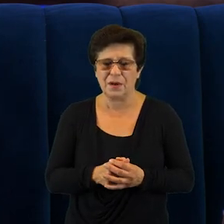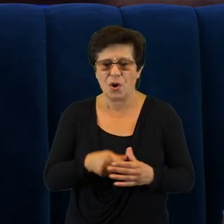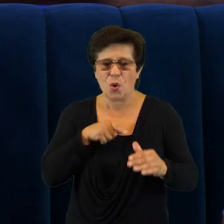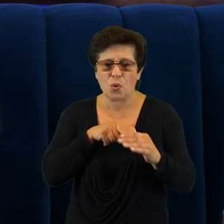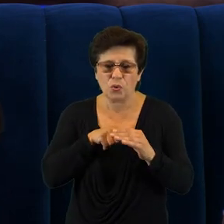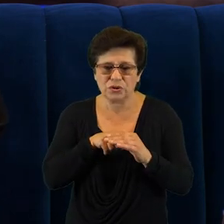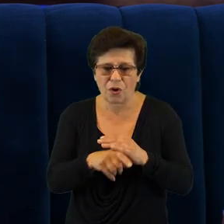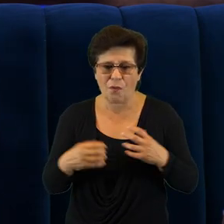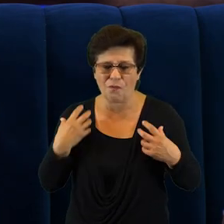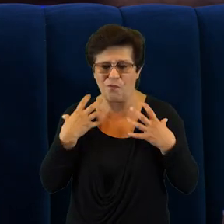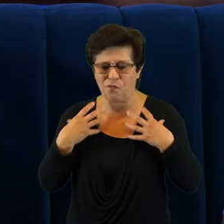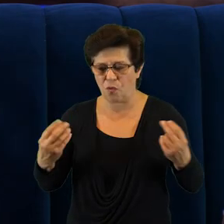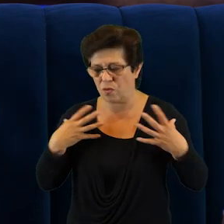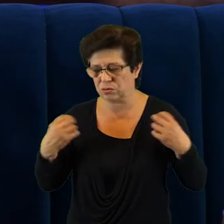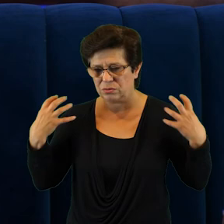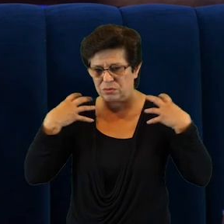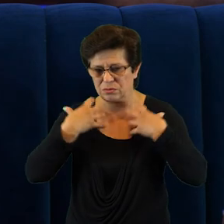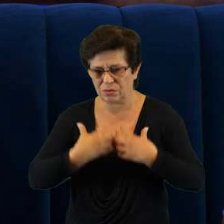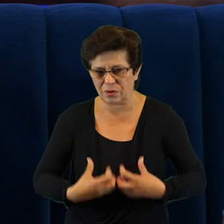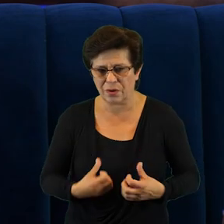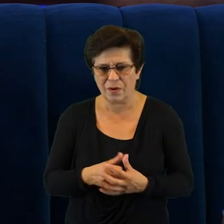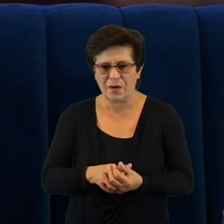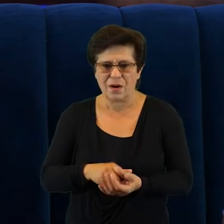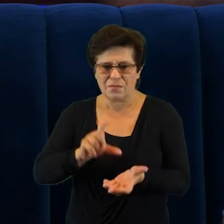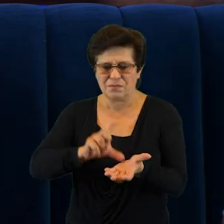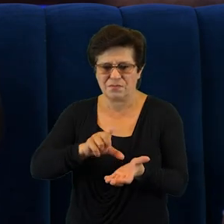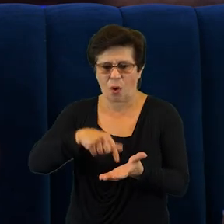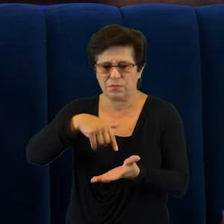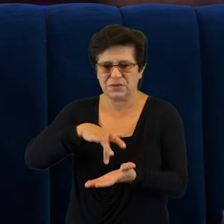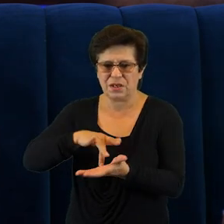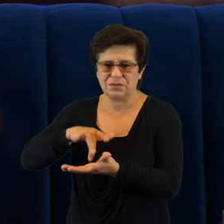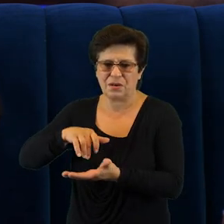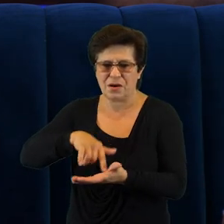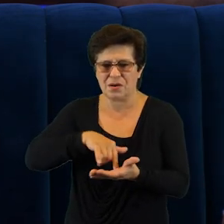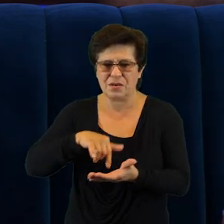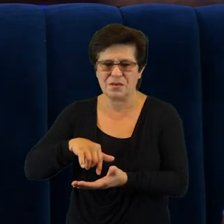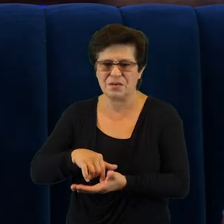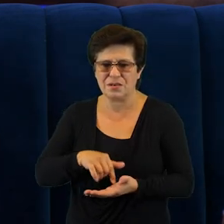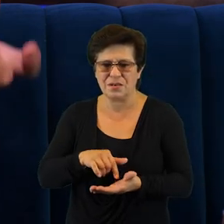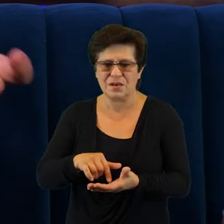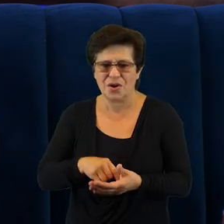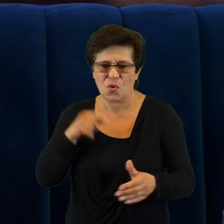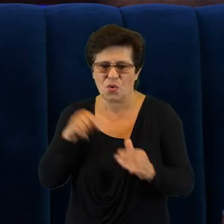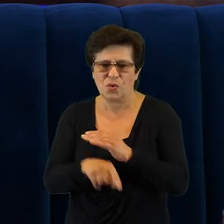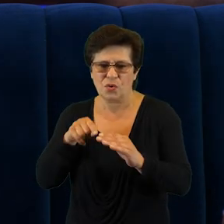panie w futrach z pinczerkami i tak dalej do Rumunii, to widziała Iłłakowiczówna,